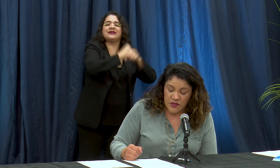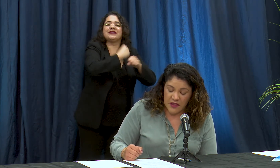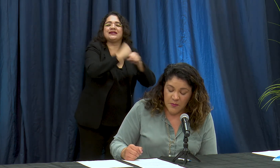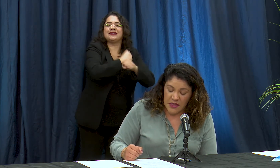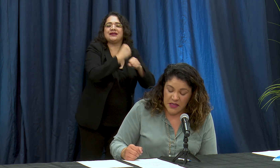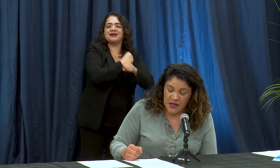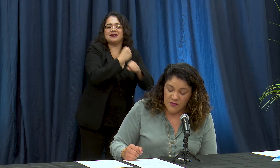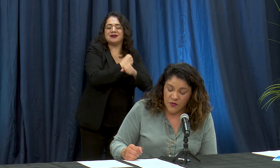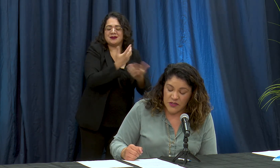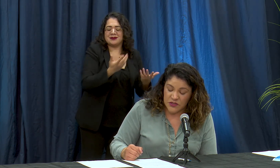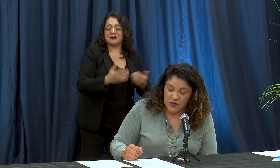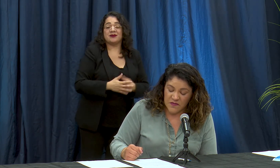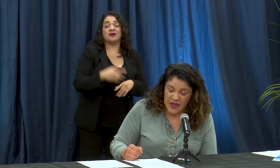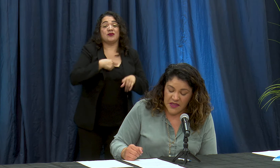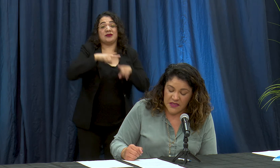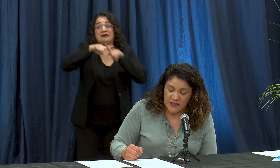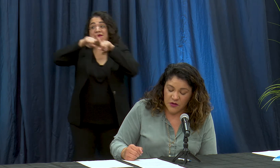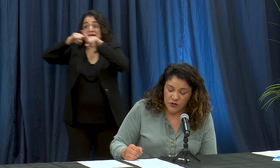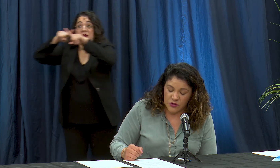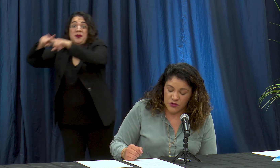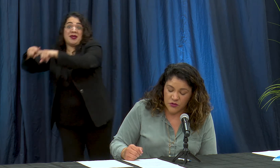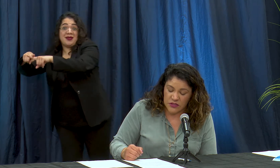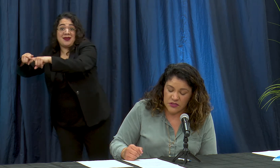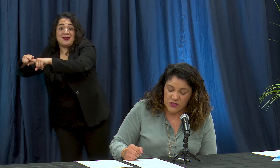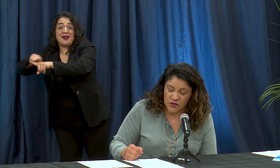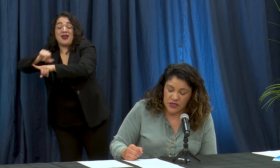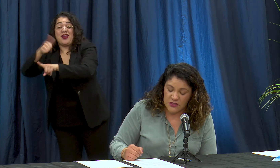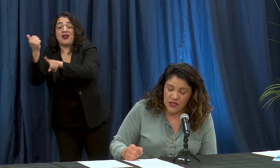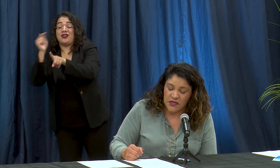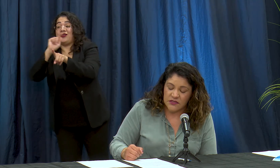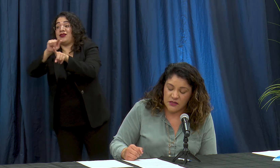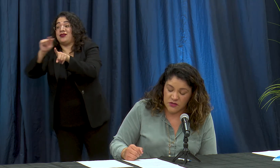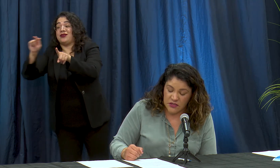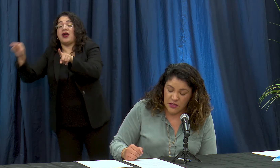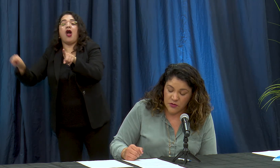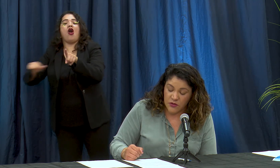depended la información enviada dez de otros horas de Sione's centros de salud